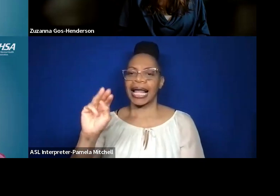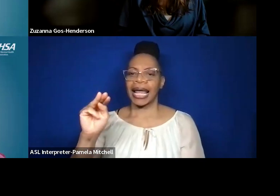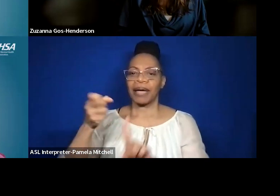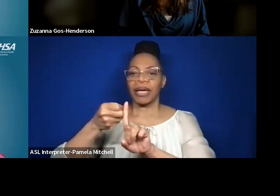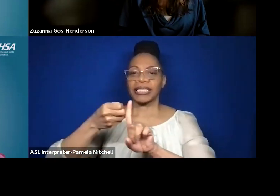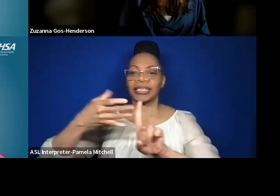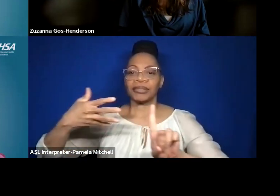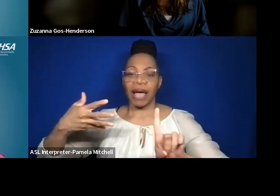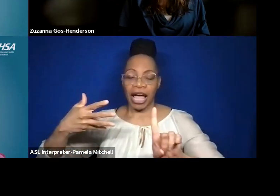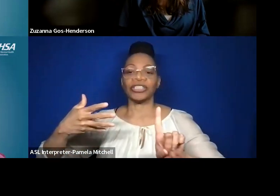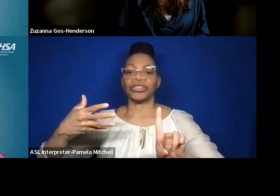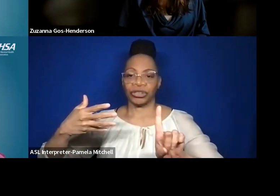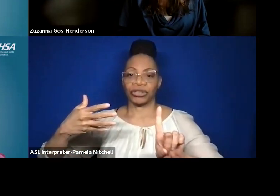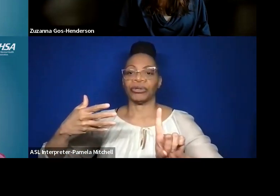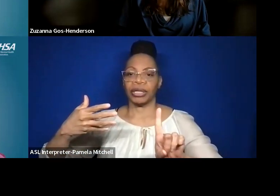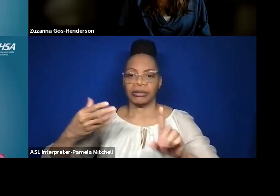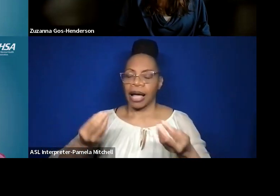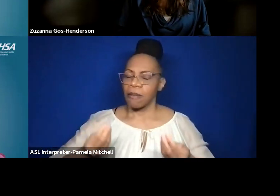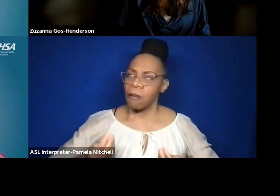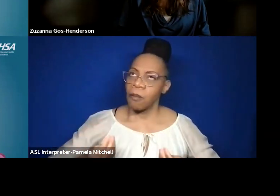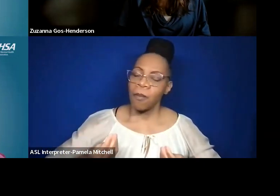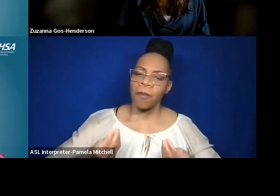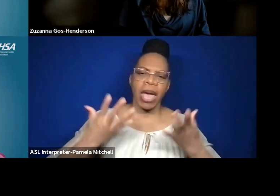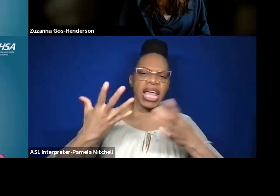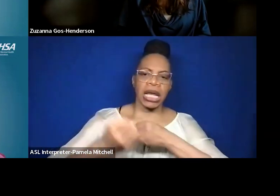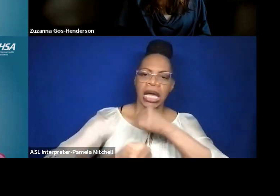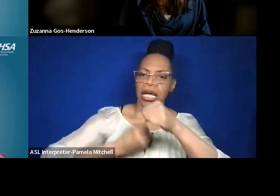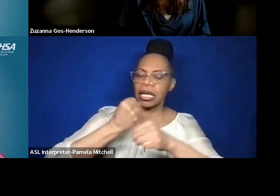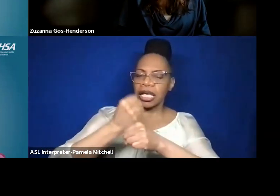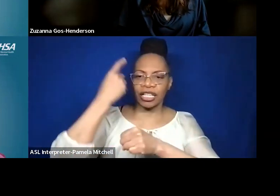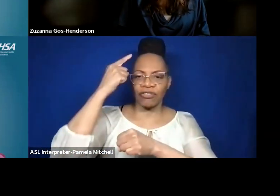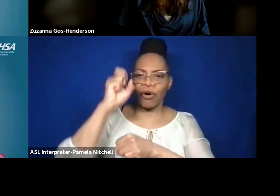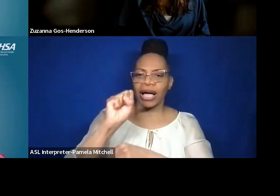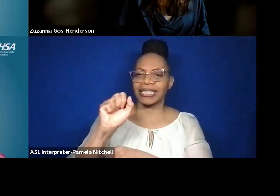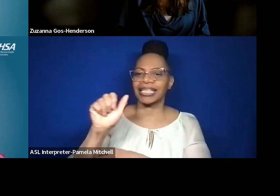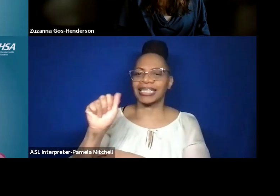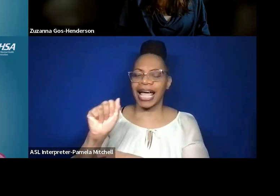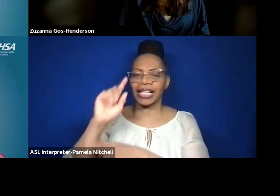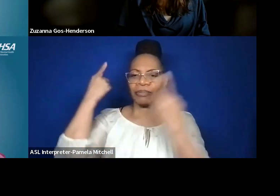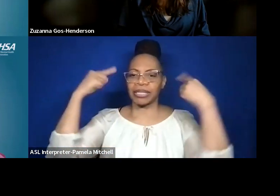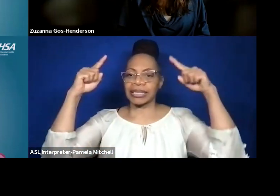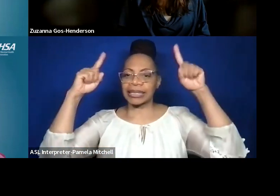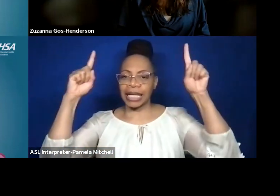Tomó muchos años llegar hasta aquí. Es un paso en la dirección correcta.